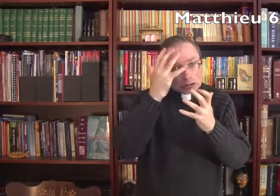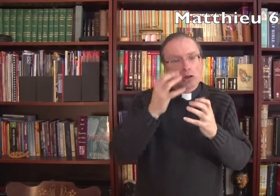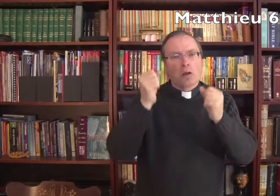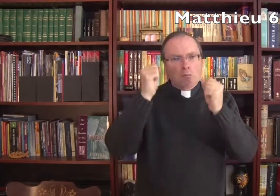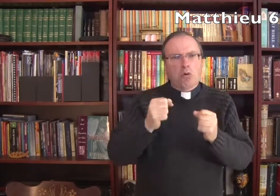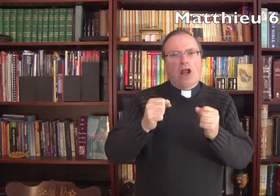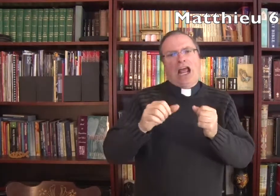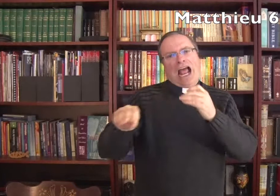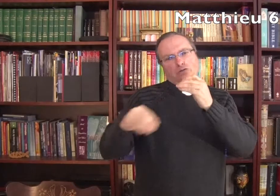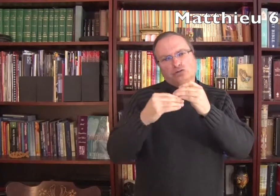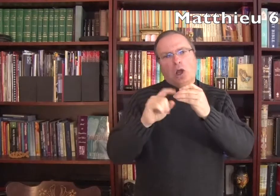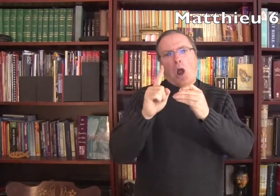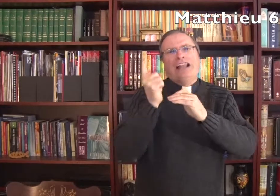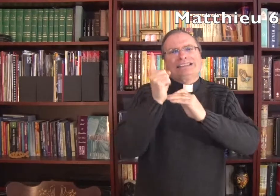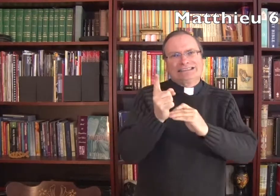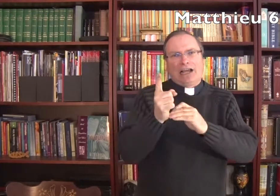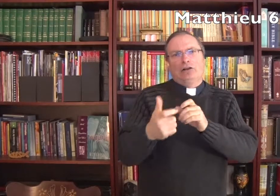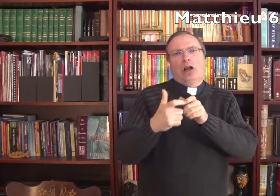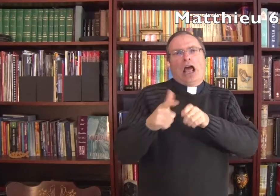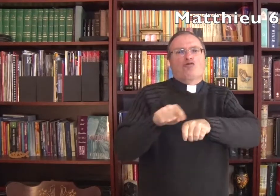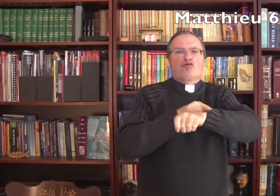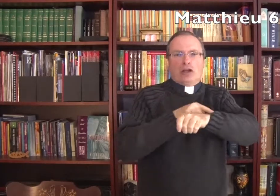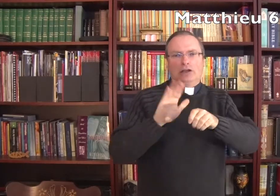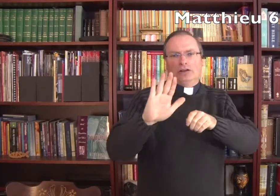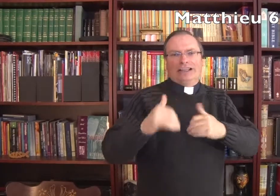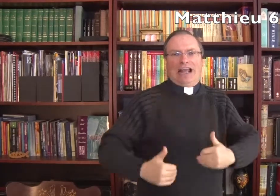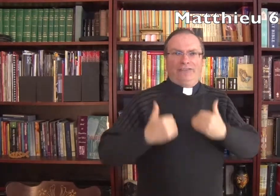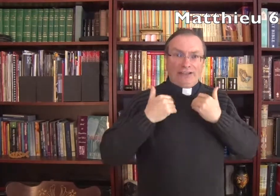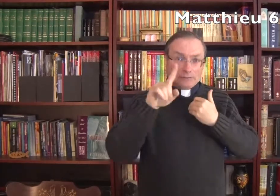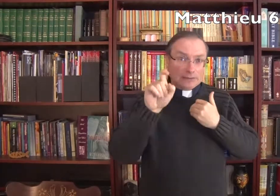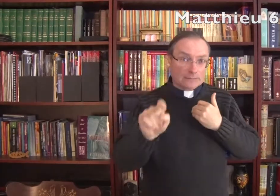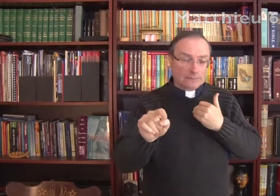peut ajouter un instant à la durée de sa vie?